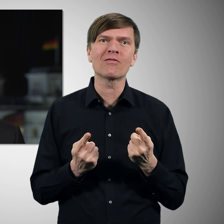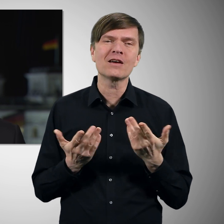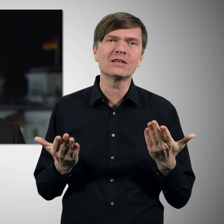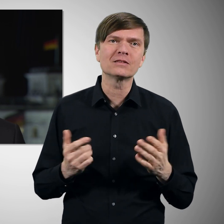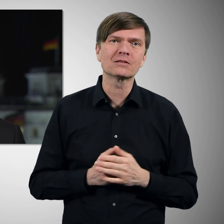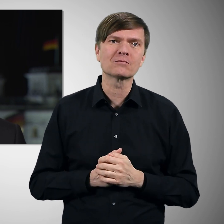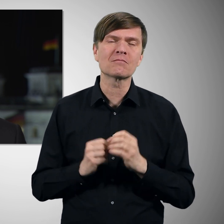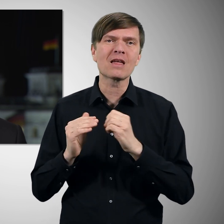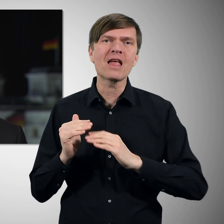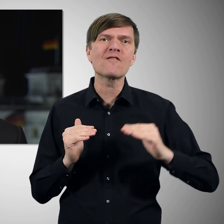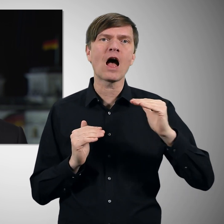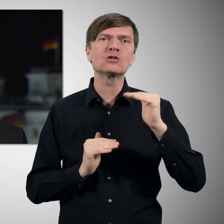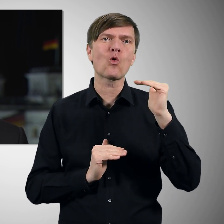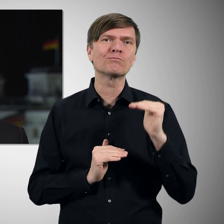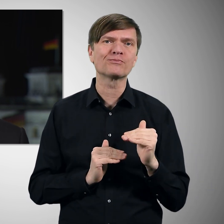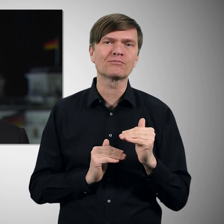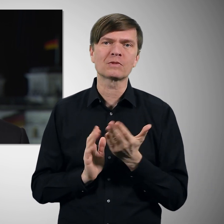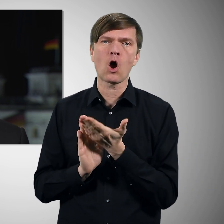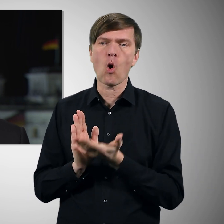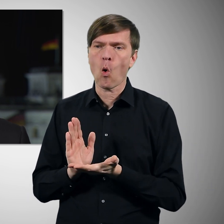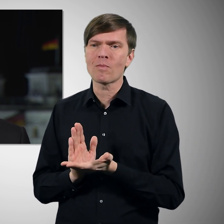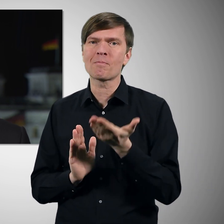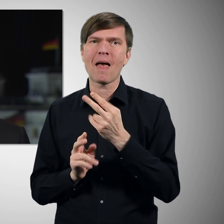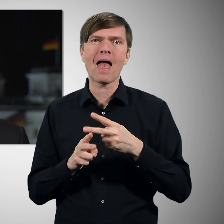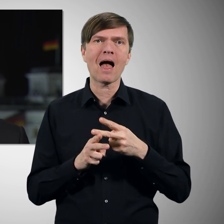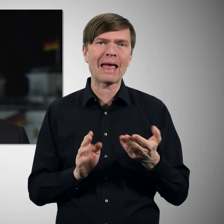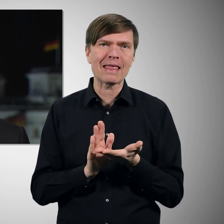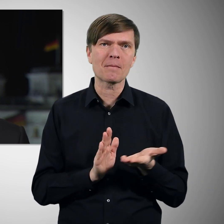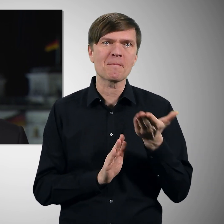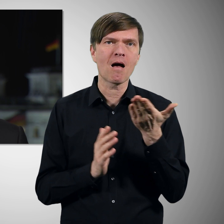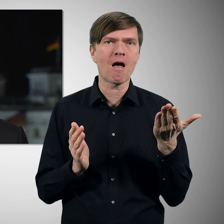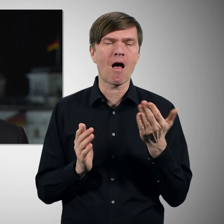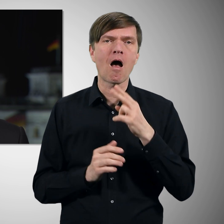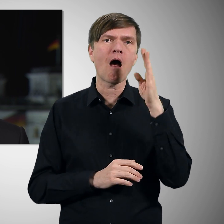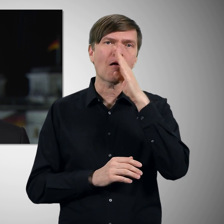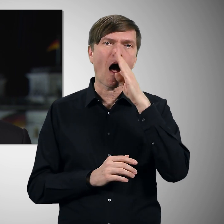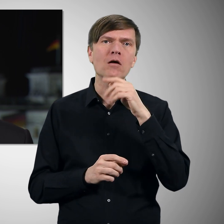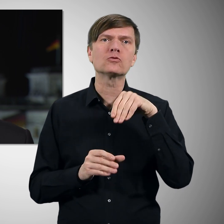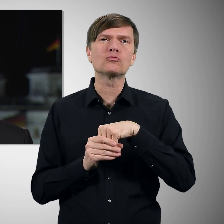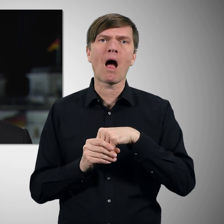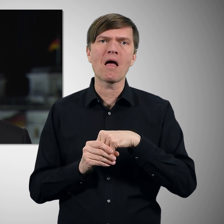Löhne und Renten steigen. Die Gasspeicher sind für diesen Winter randvoll. Es ist anders gekommen,